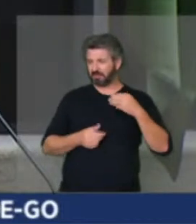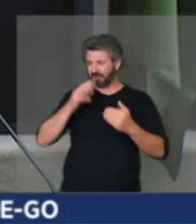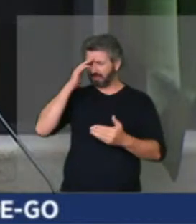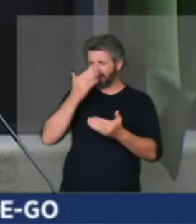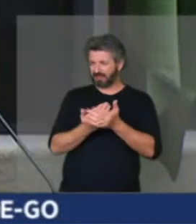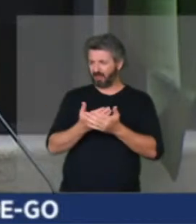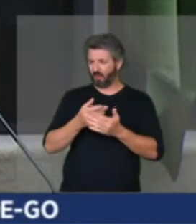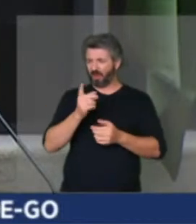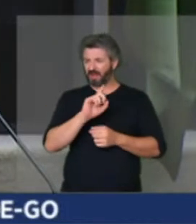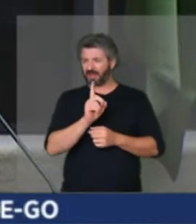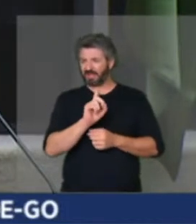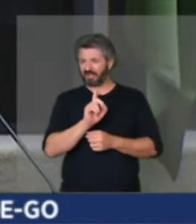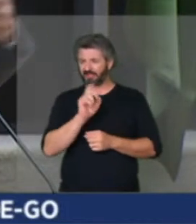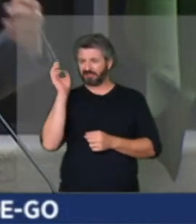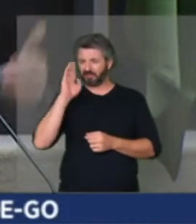PAÍS E TEM UMA CONTA NO